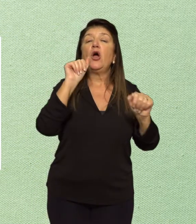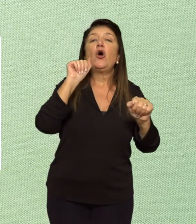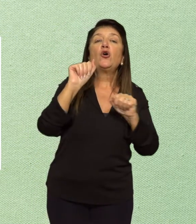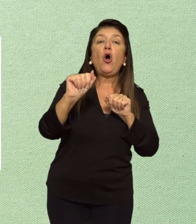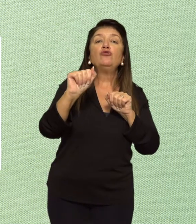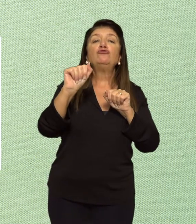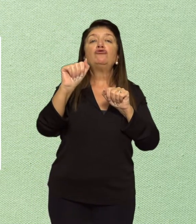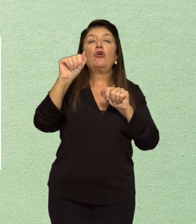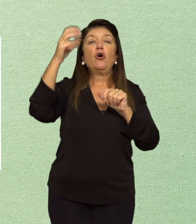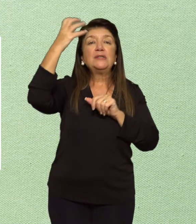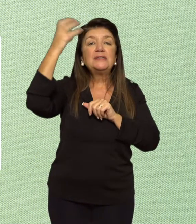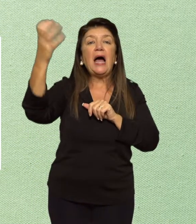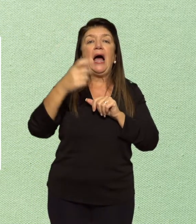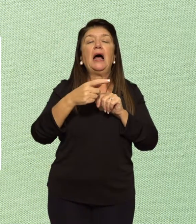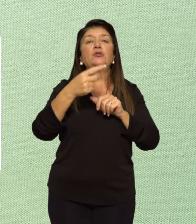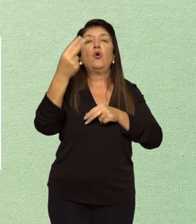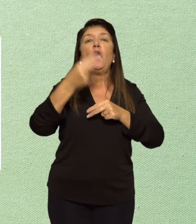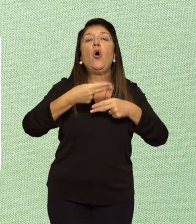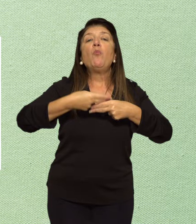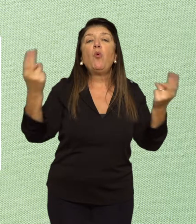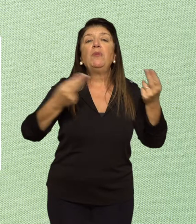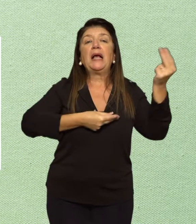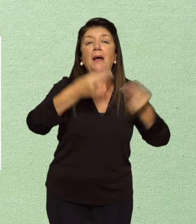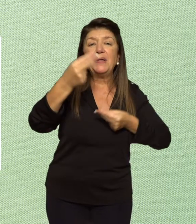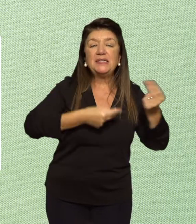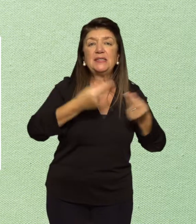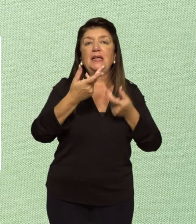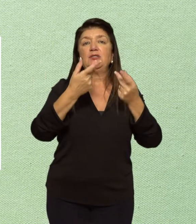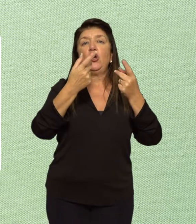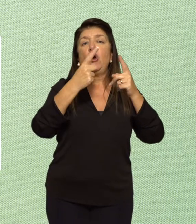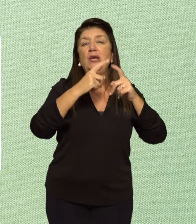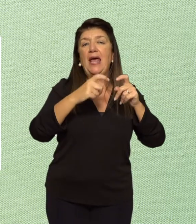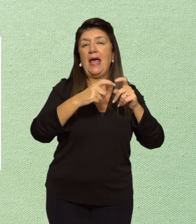nell'amministrazione della giustizia e via dicendo... e sono gli ultimi i reati quelli contro la persona,